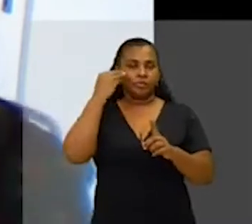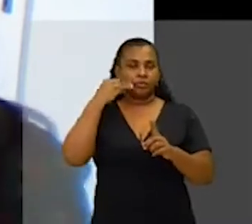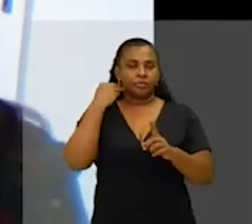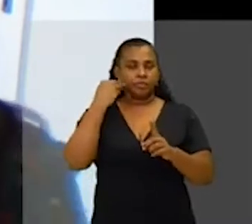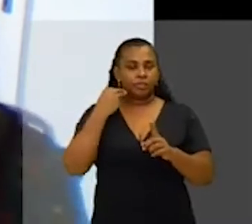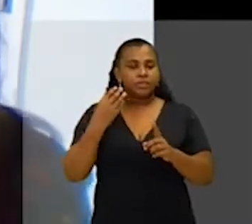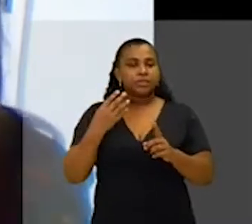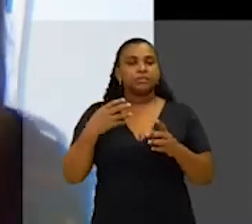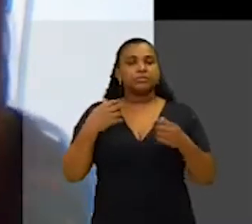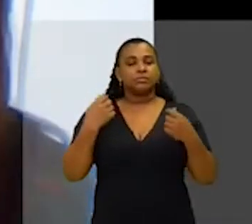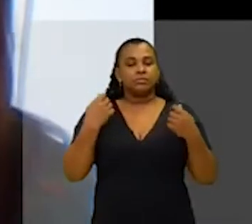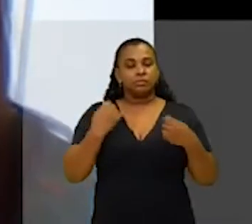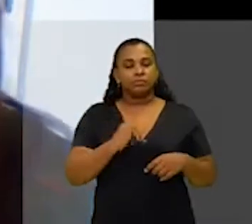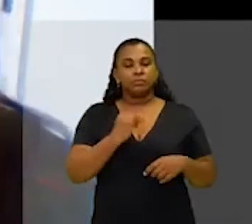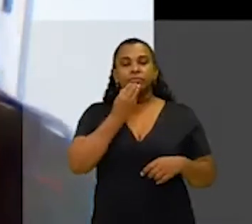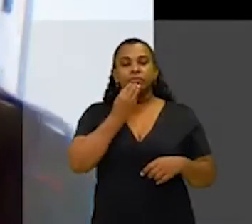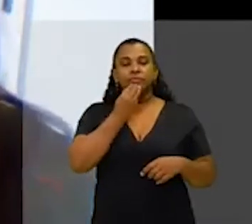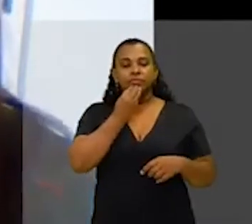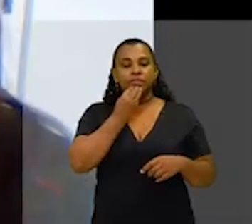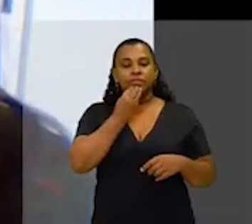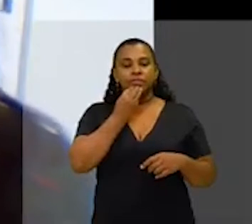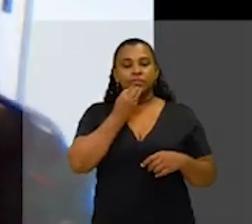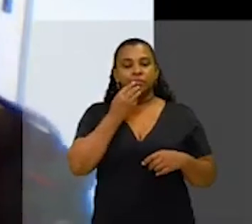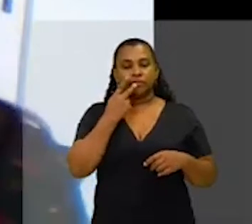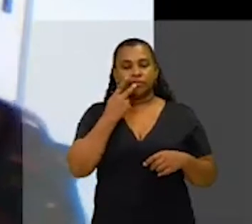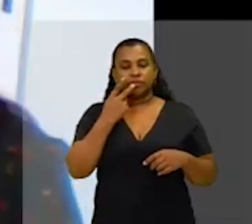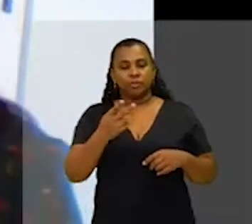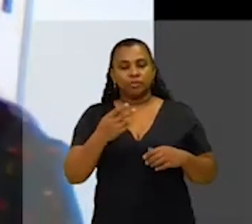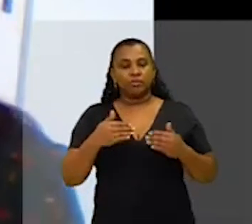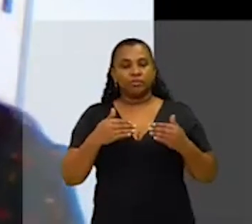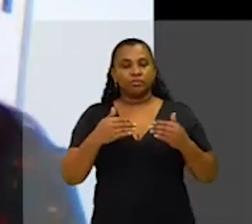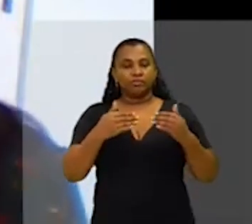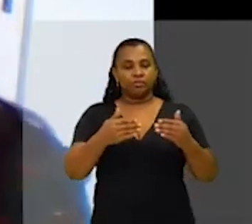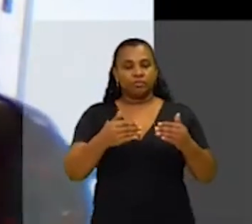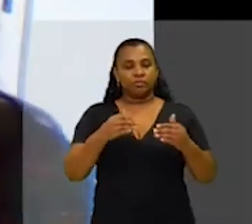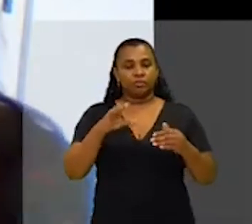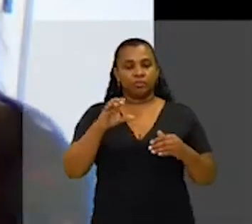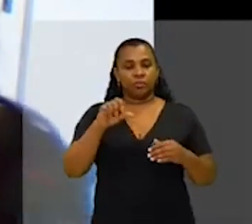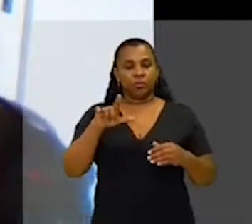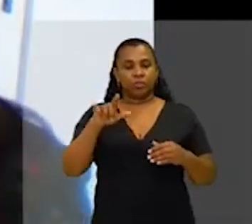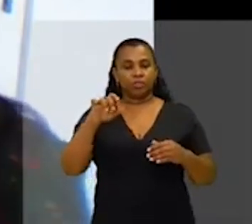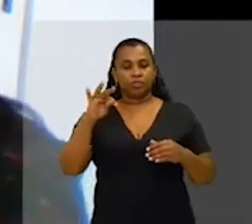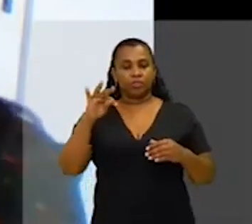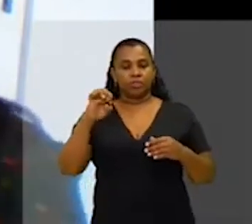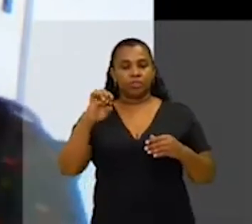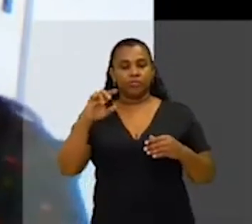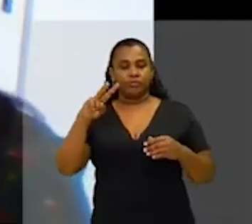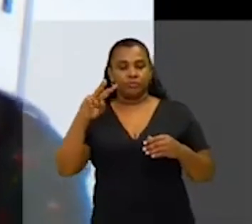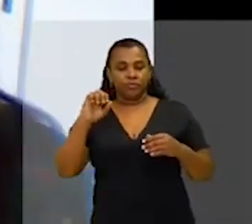Inclusive a frente e coletivas eleitos que tem realizado um trabalho incrível compartilhamento